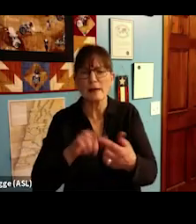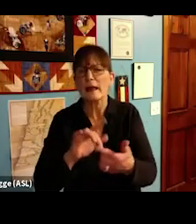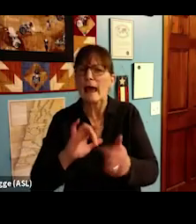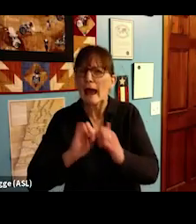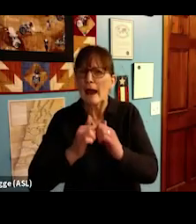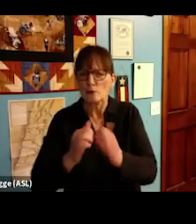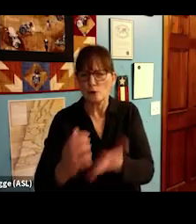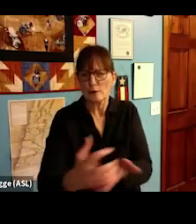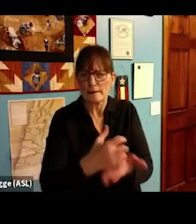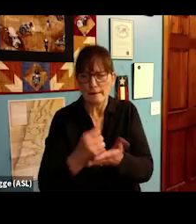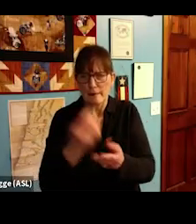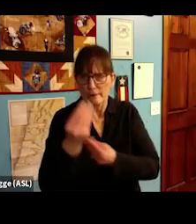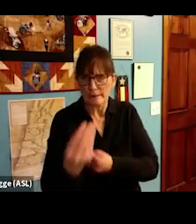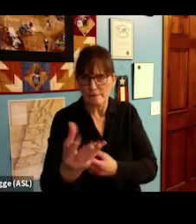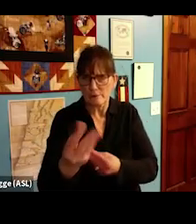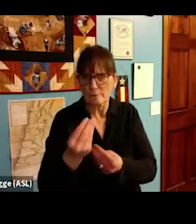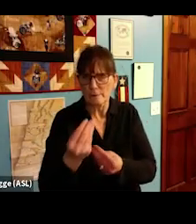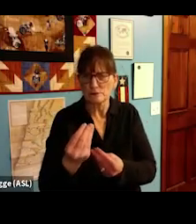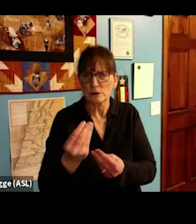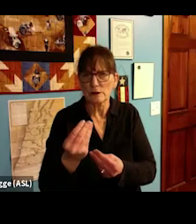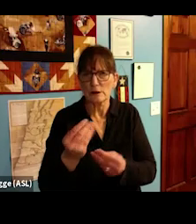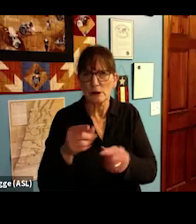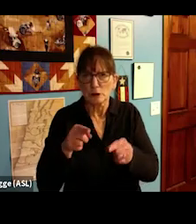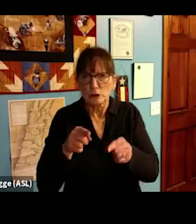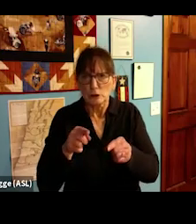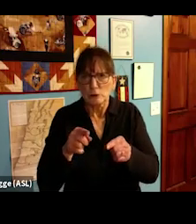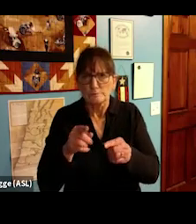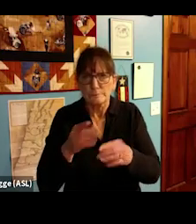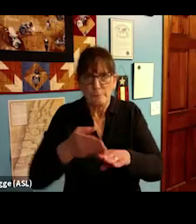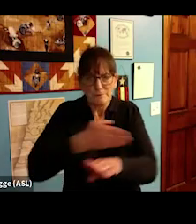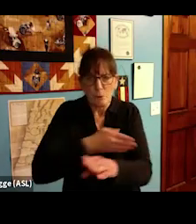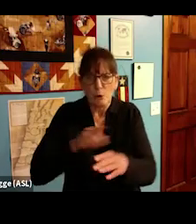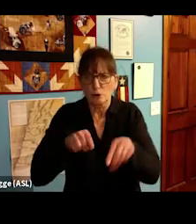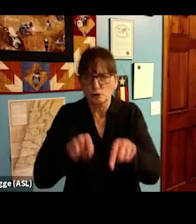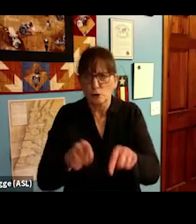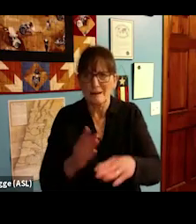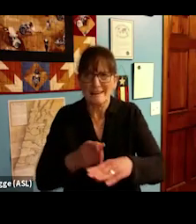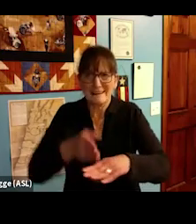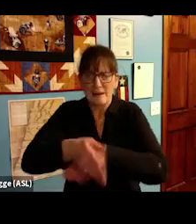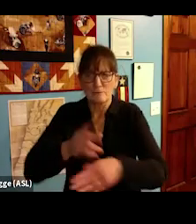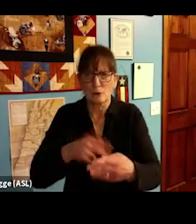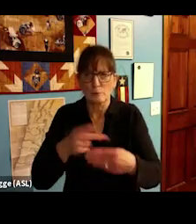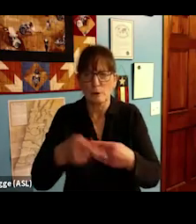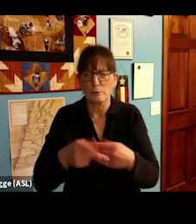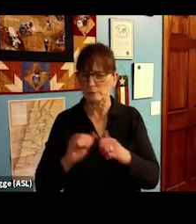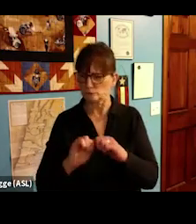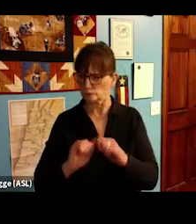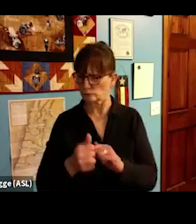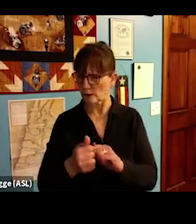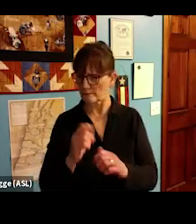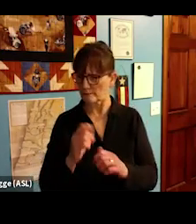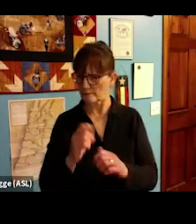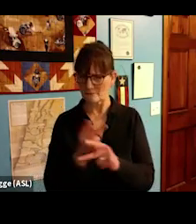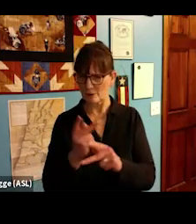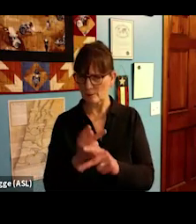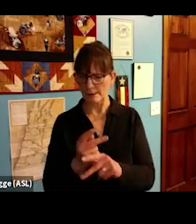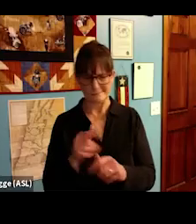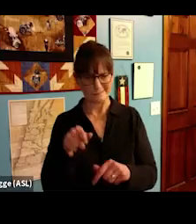Y para hacerlo, desarrollamos una solicitud completa y de calidad. Pero queremos asegurarnos de que esa solicitud sea procesada lo más rápido